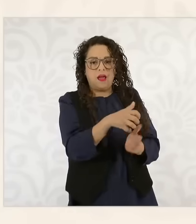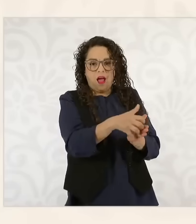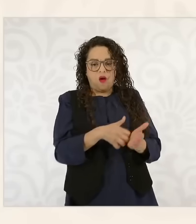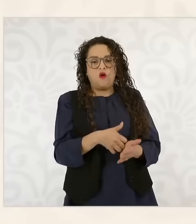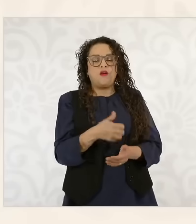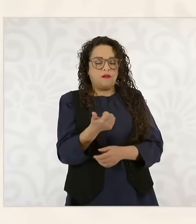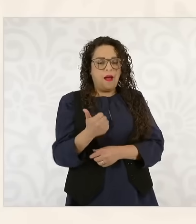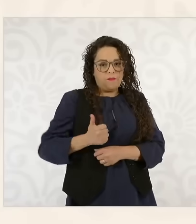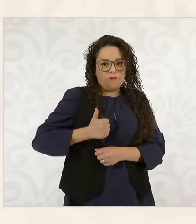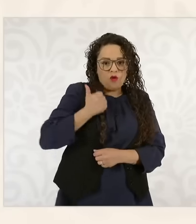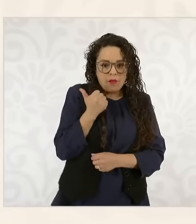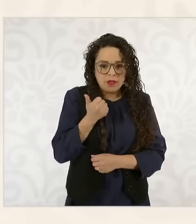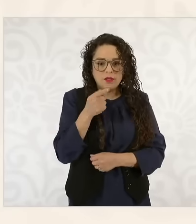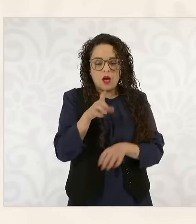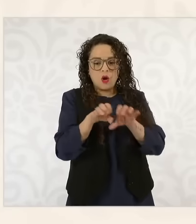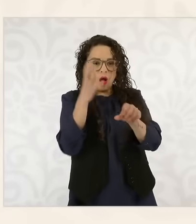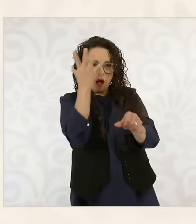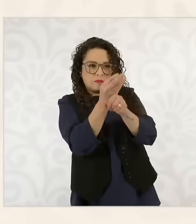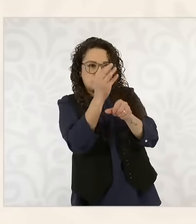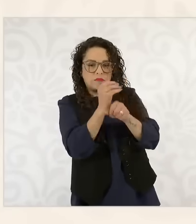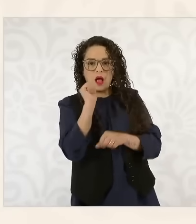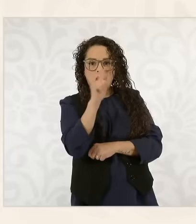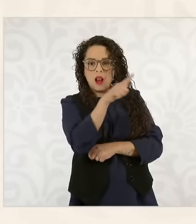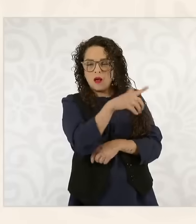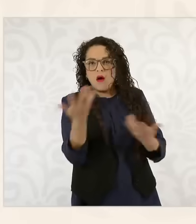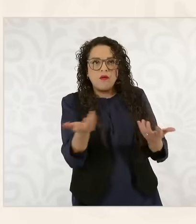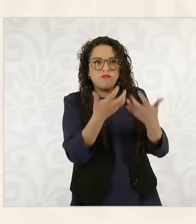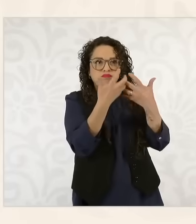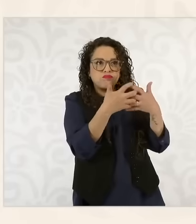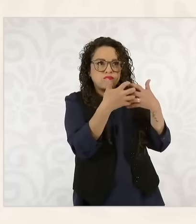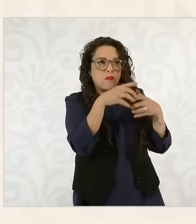óptima la instalación o reparación de alguna línea ante un desastre natural. Estamos utilizando